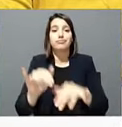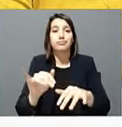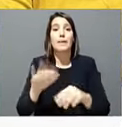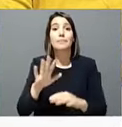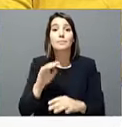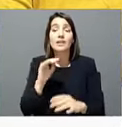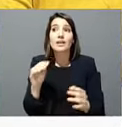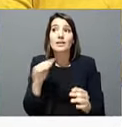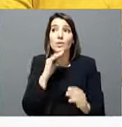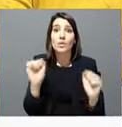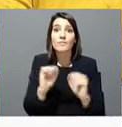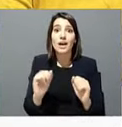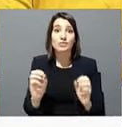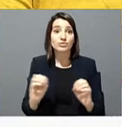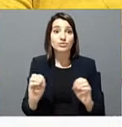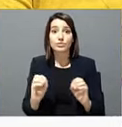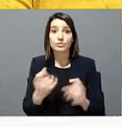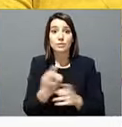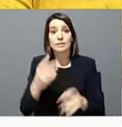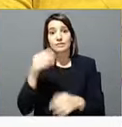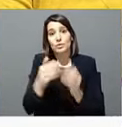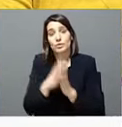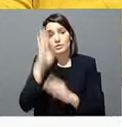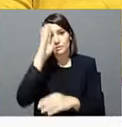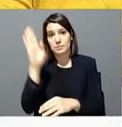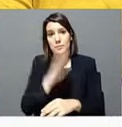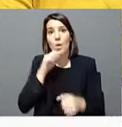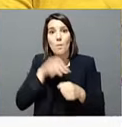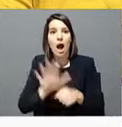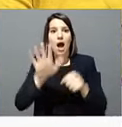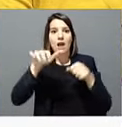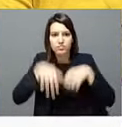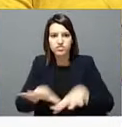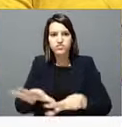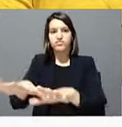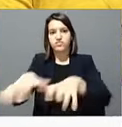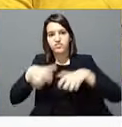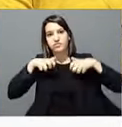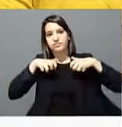inverno em que sabemos todos que as marés são maiores e, portanto,